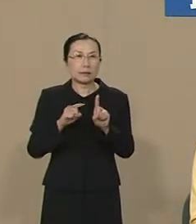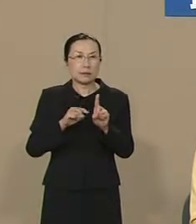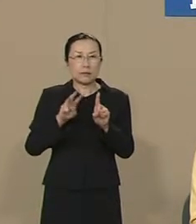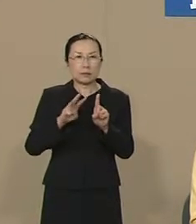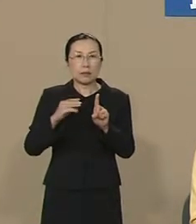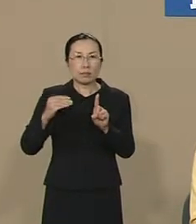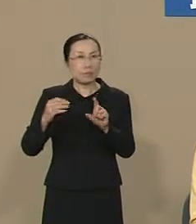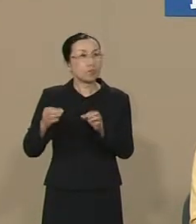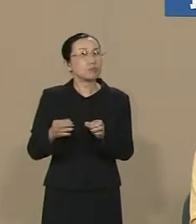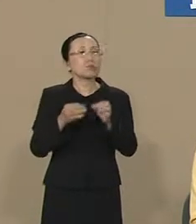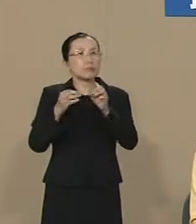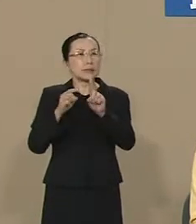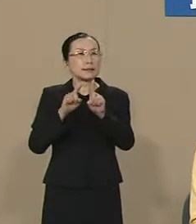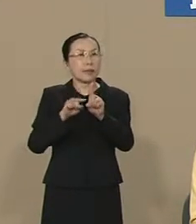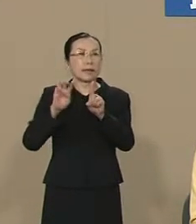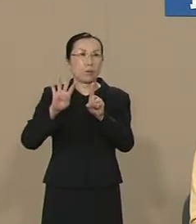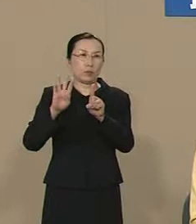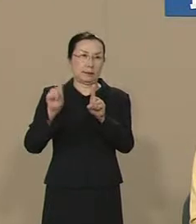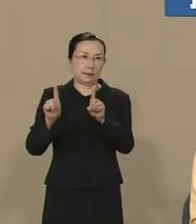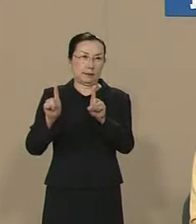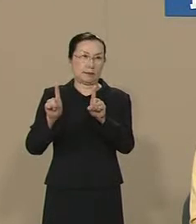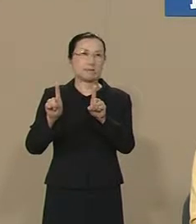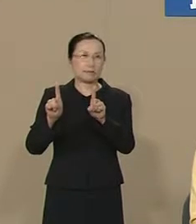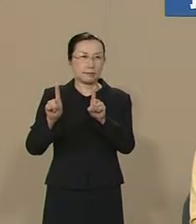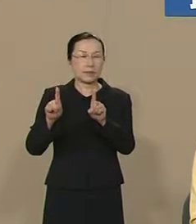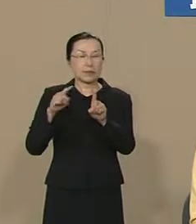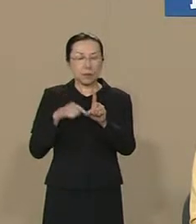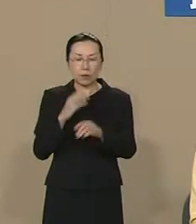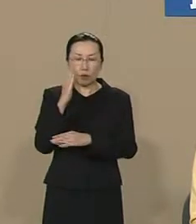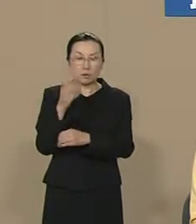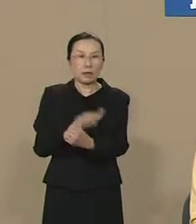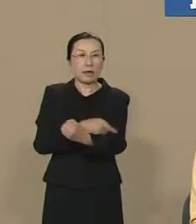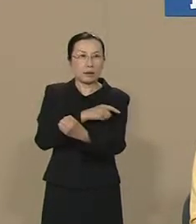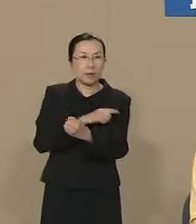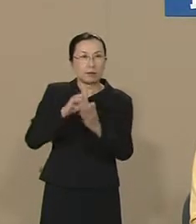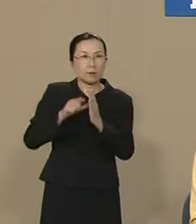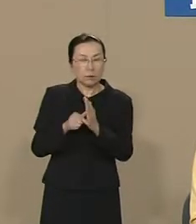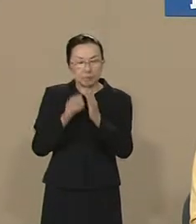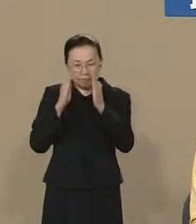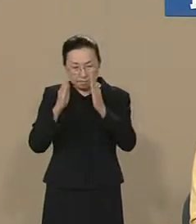民主党政権で､女性や子育て政策に 力を注いできた成果が､